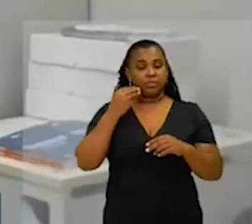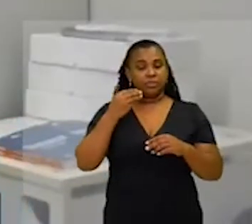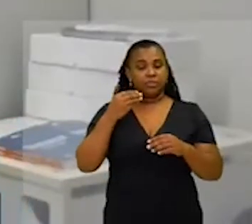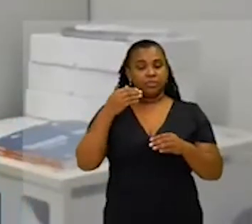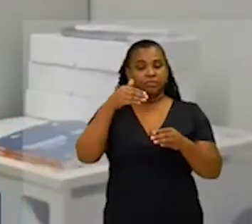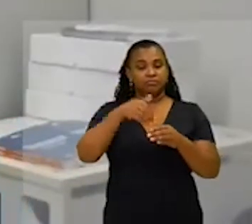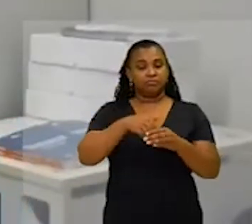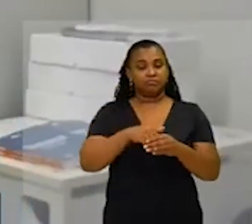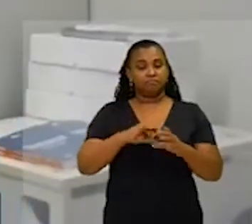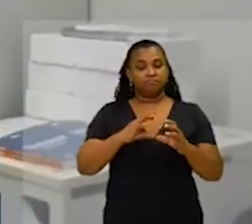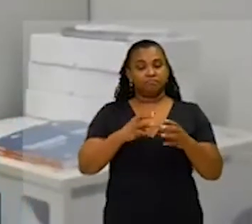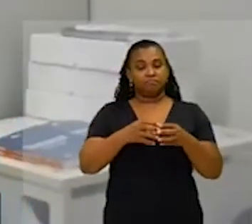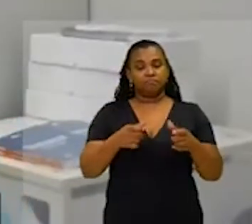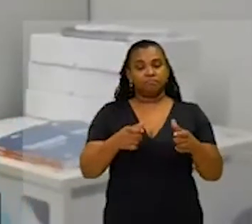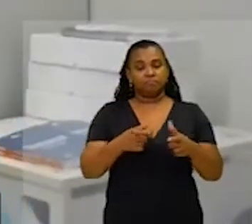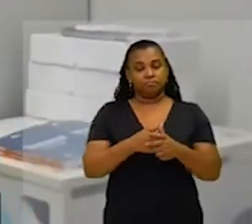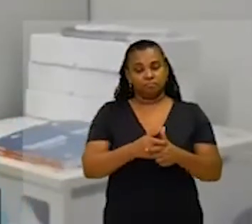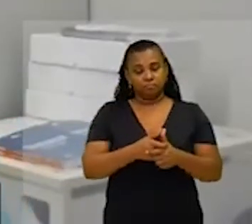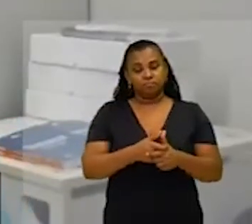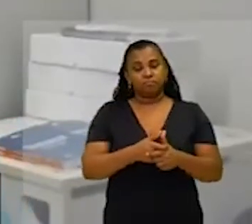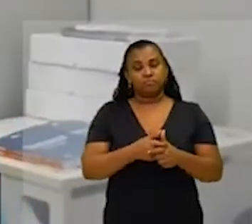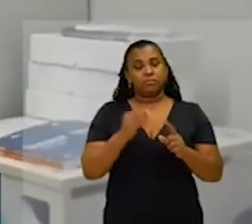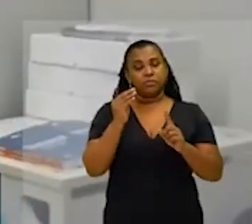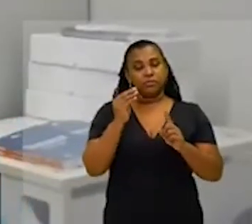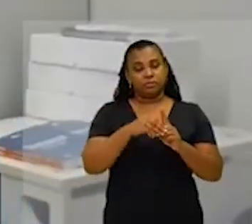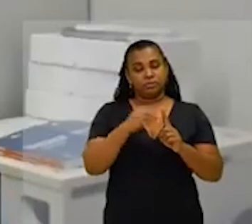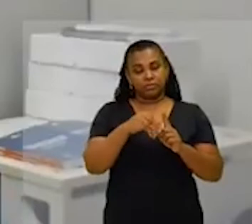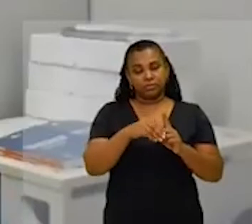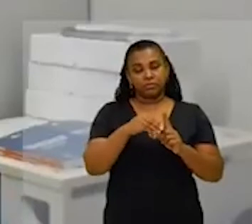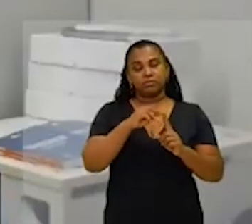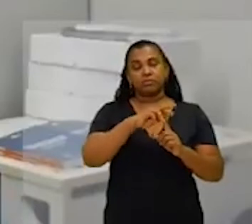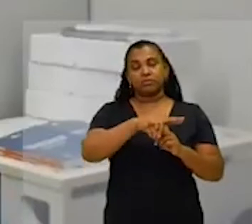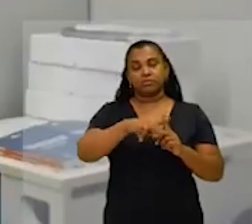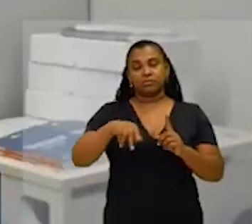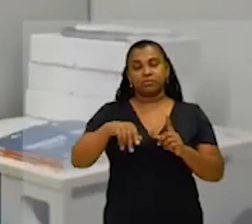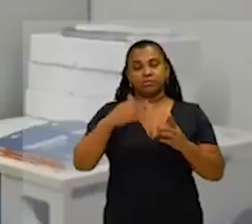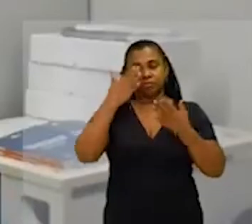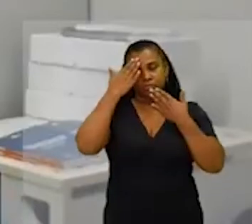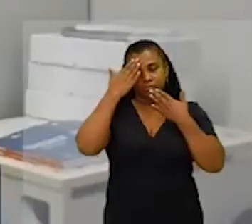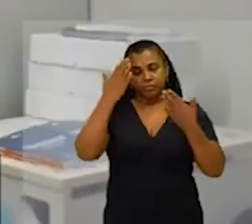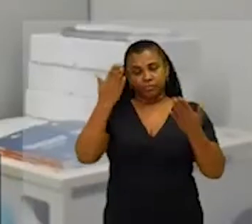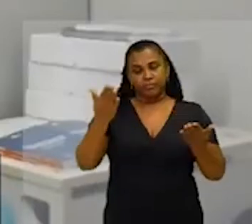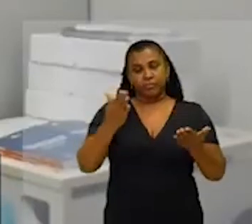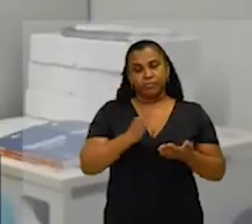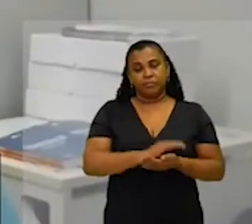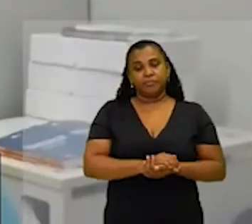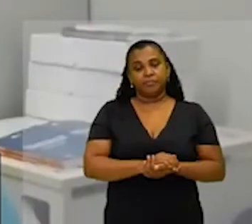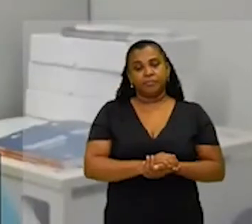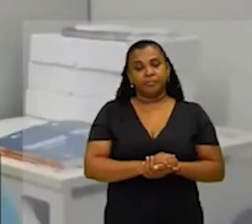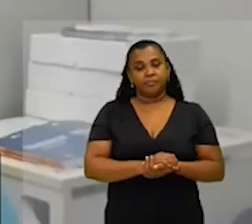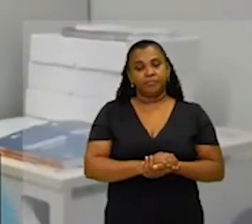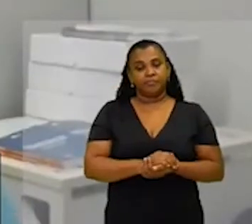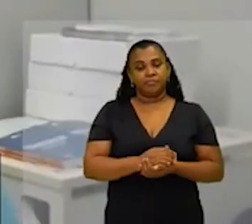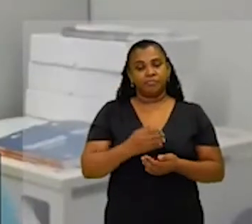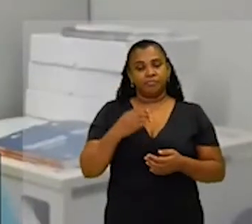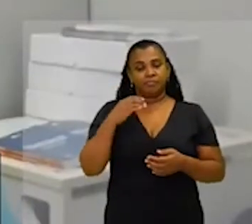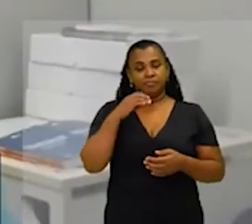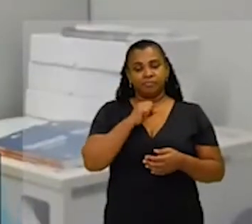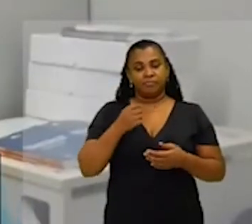grupos minorizados comer avisar muito obrigada e brevemente faça a palavra professor Bruno Reis